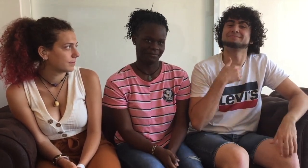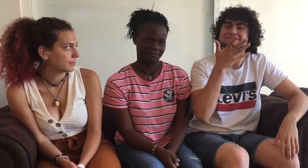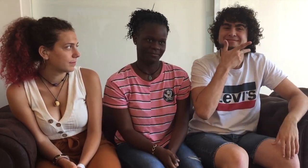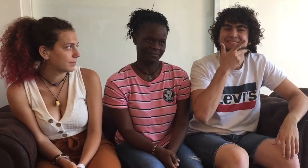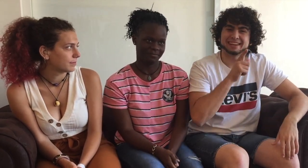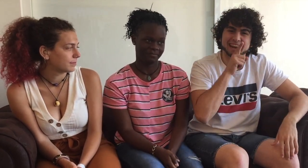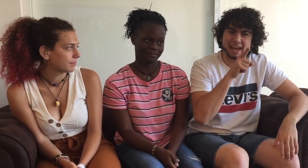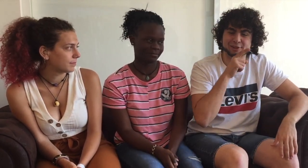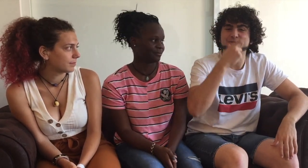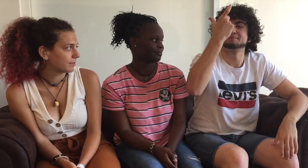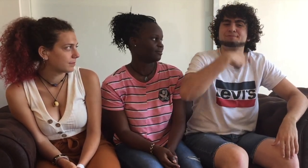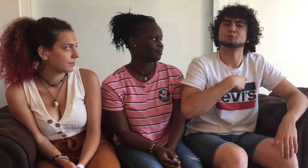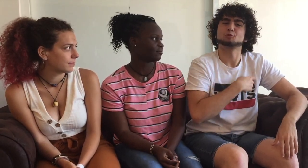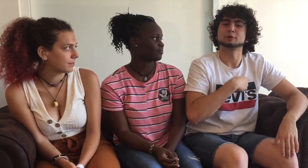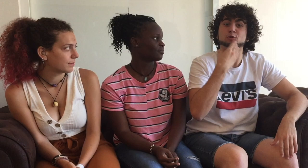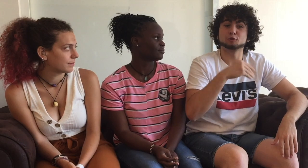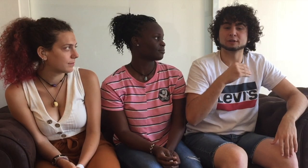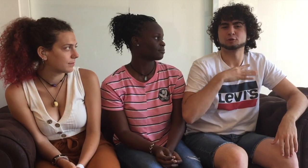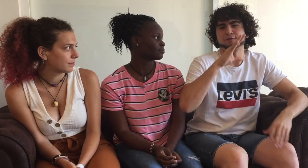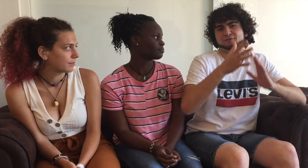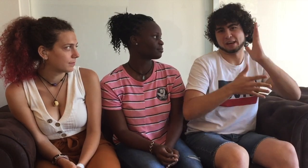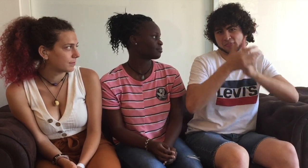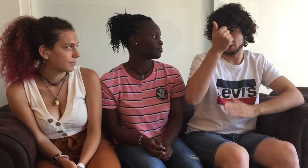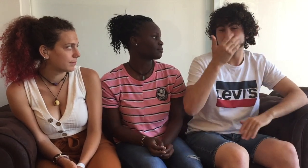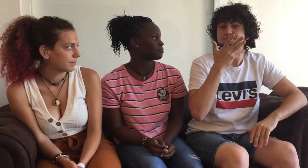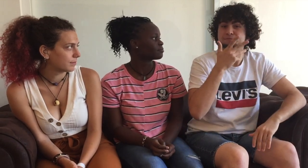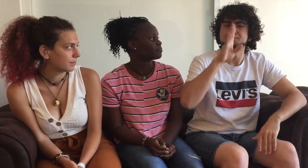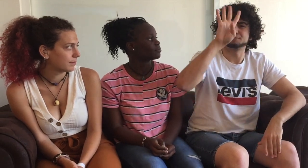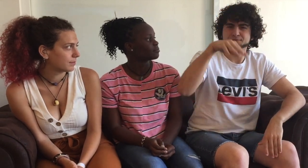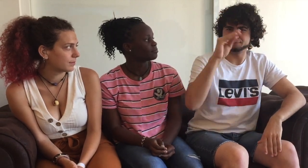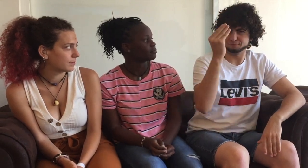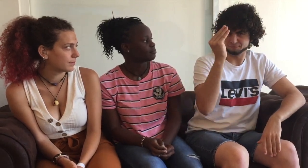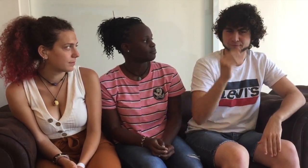Yo soy Raúl, de la Comisión de Juventud de la FESOCA, cuyo signo es éste.